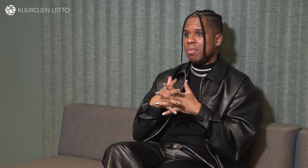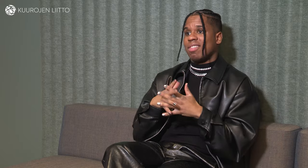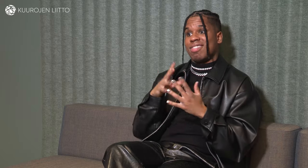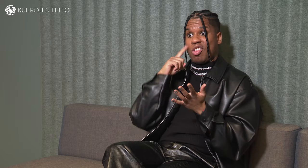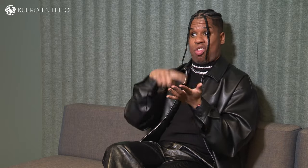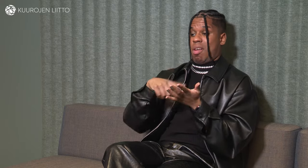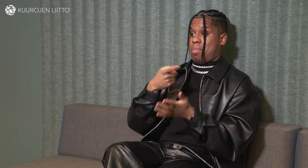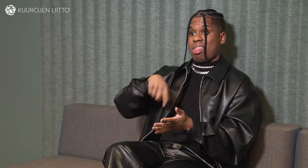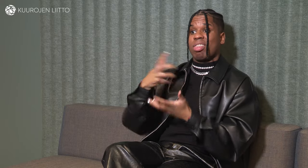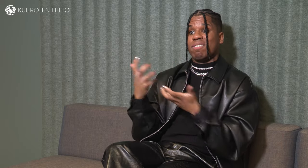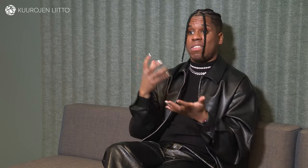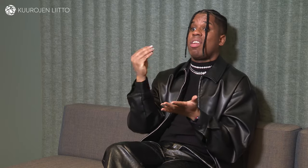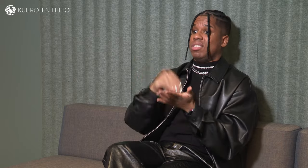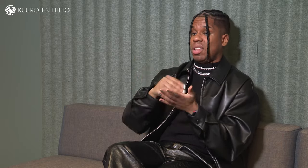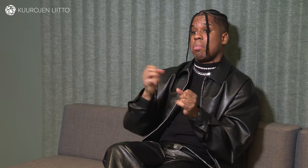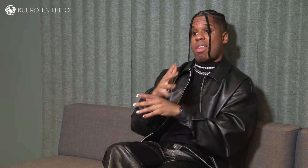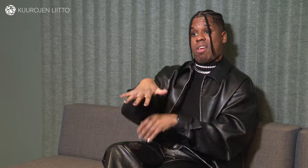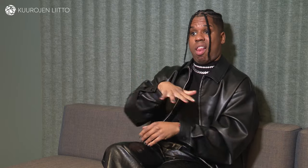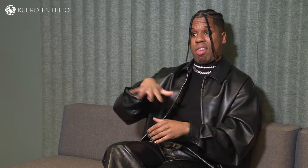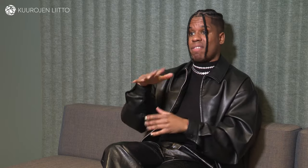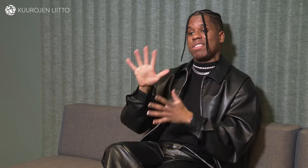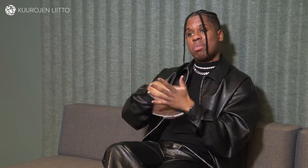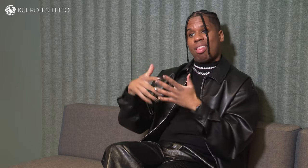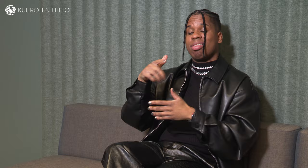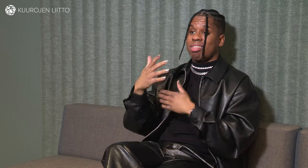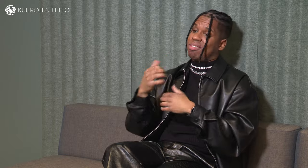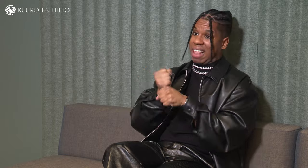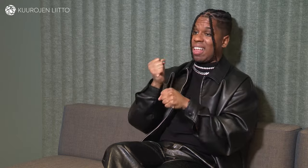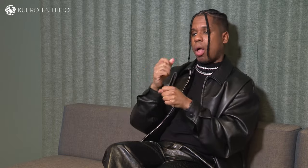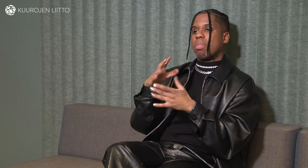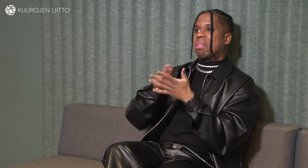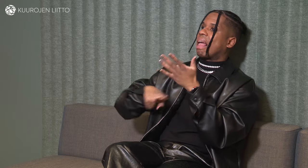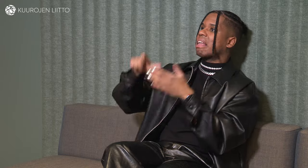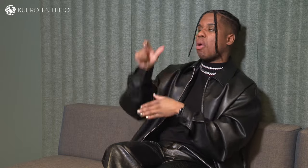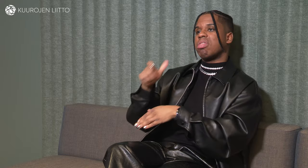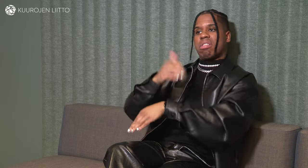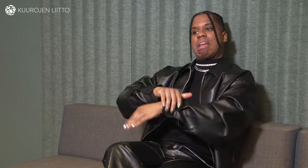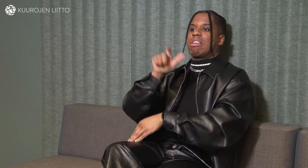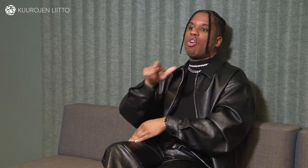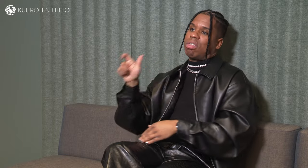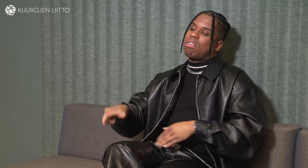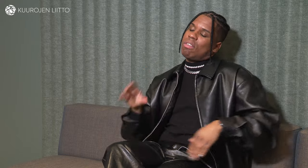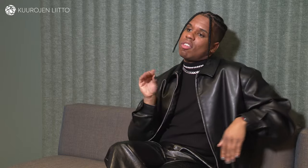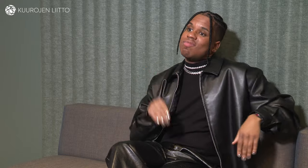On ihan selvää, että tarvitsemme lisää viittomakielisiä tekijöitä media-alalle.